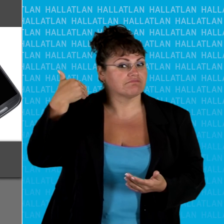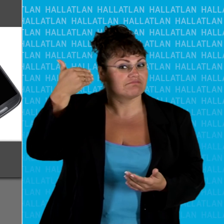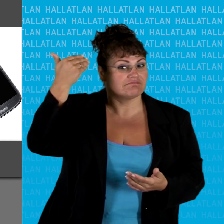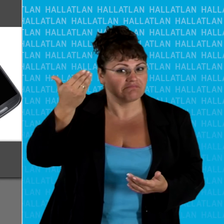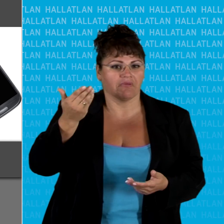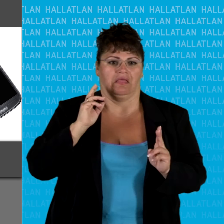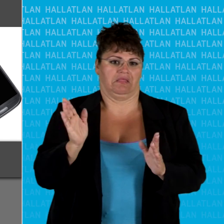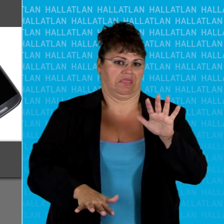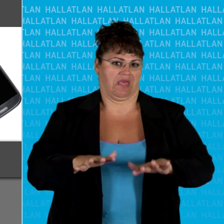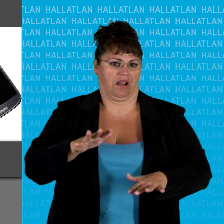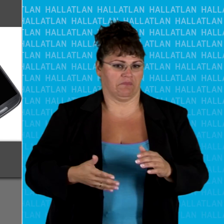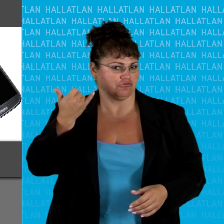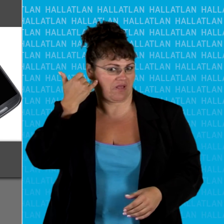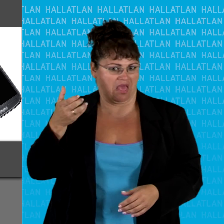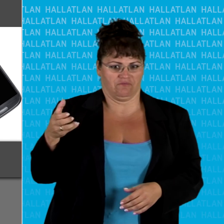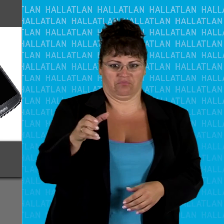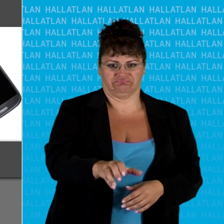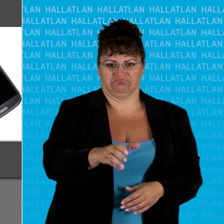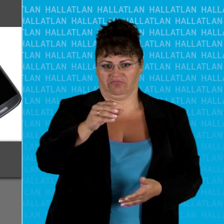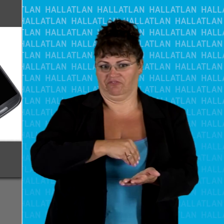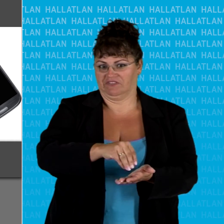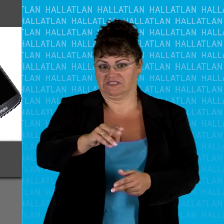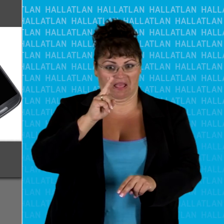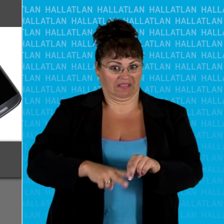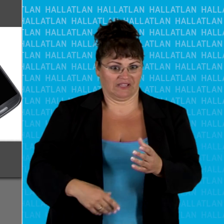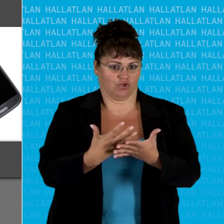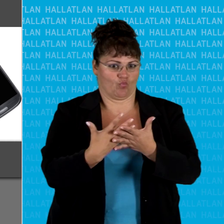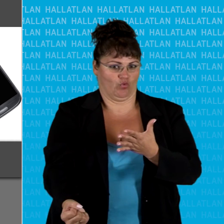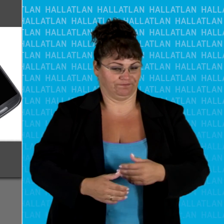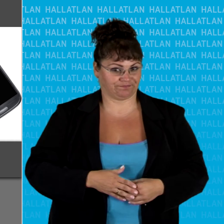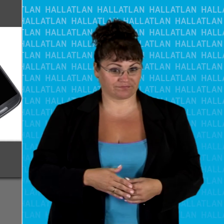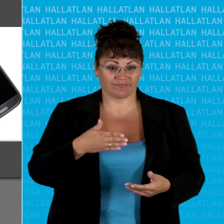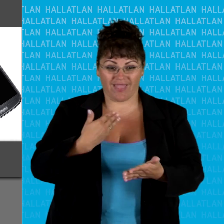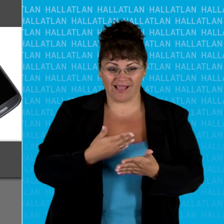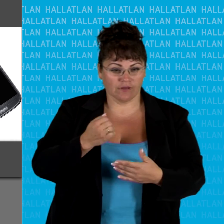holott utóbbi lehetővé teszi, hogy bankkártya helyett telefonnal fizessen a felhasználó.